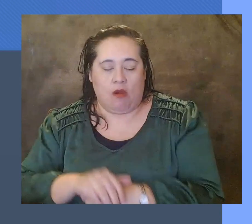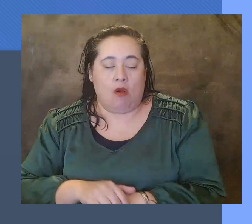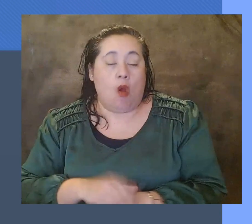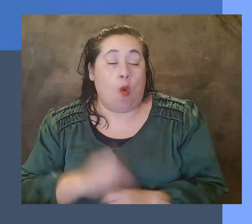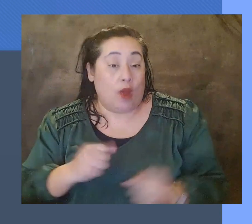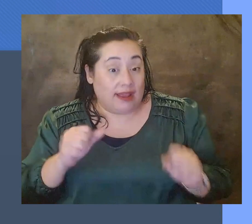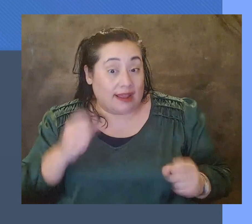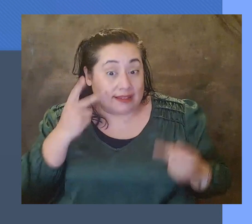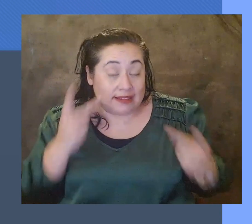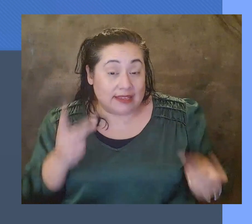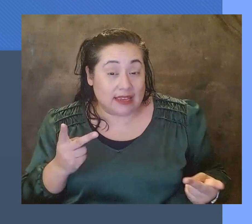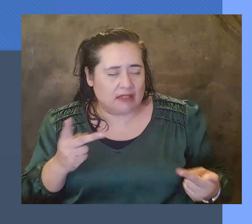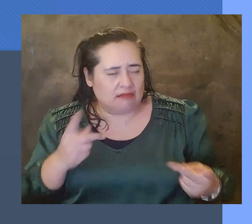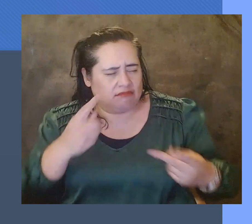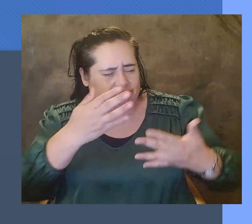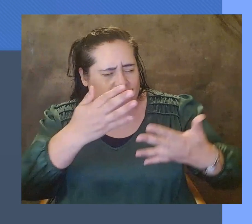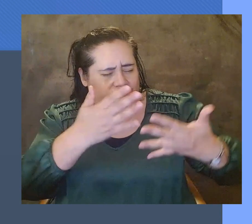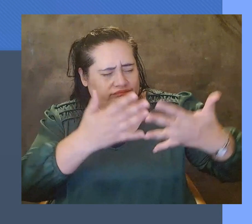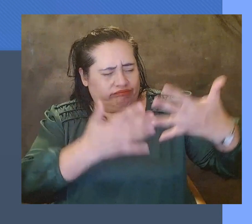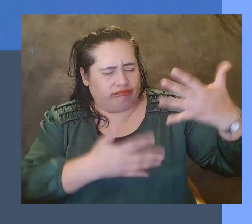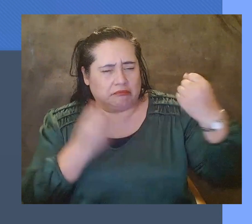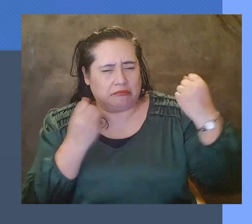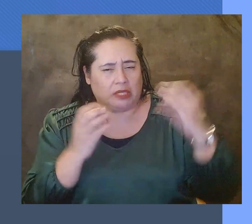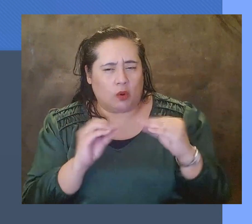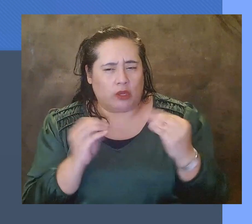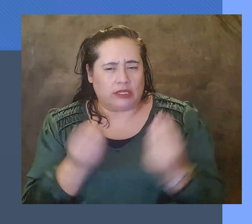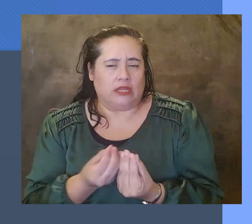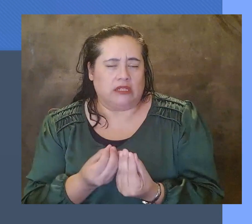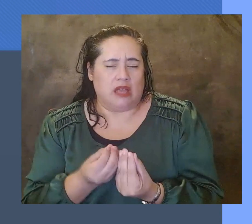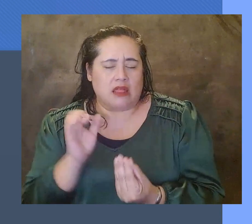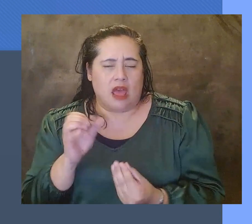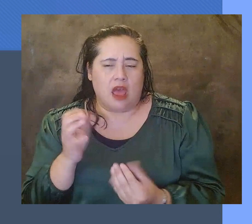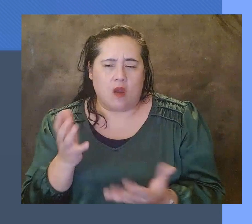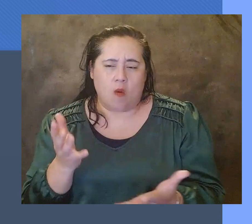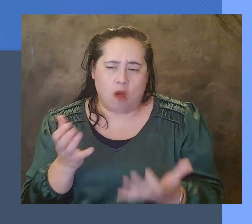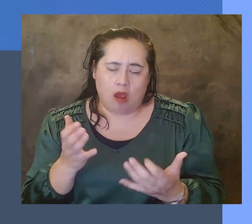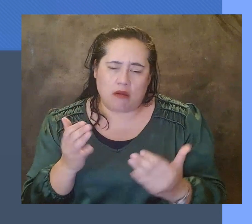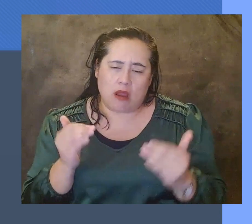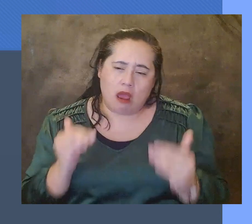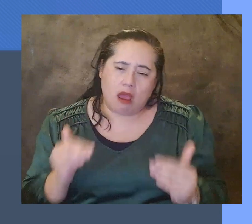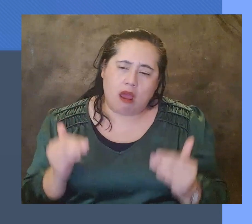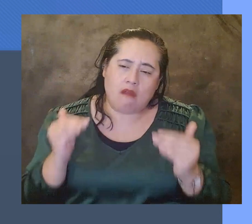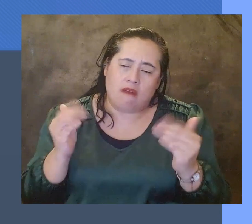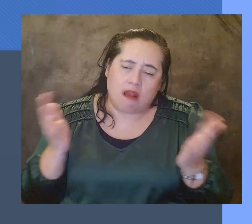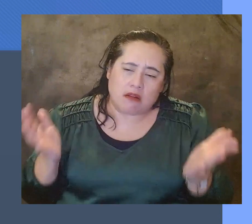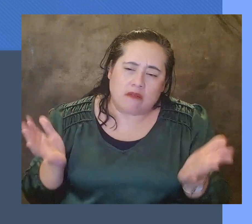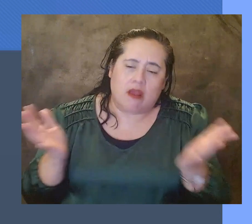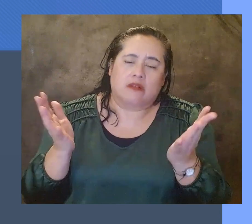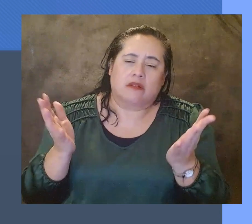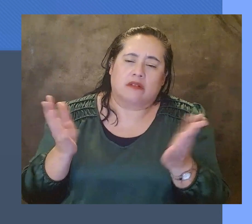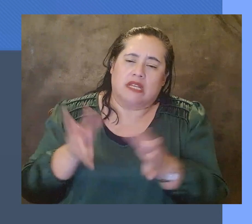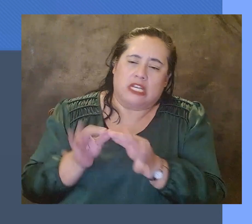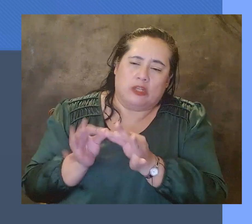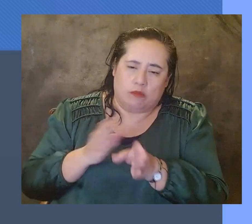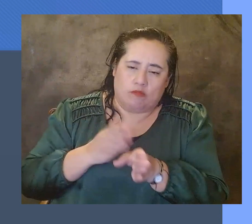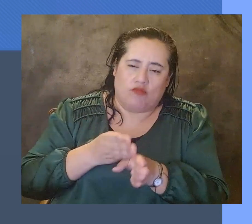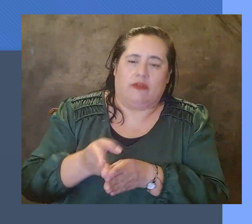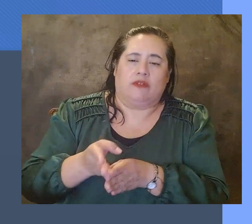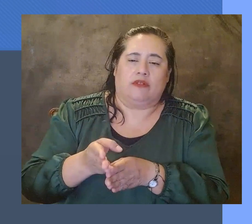Cómo podemos ver hay muchas organizaciones que ... buscan avanzar la profesión de la interpretación.